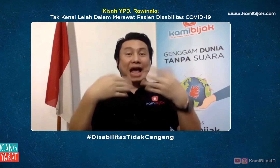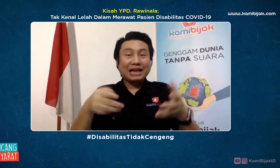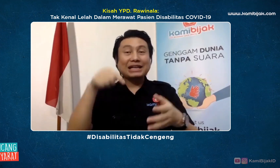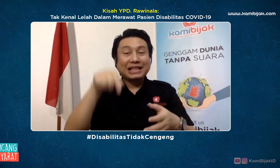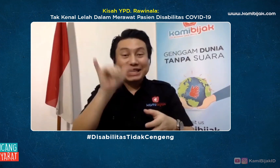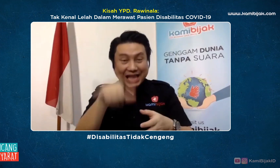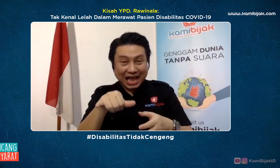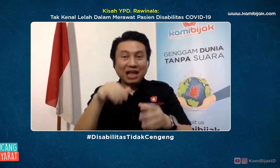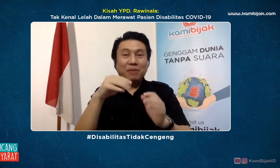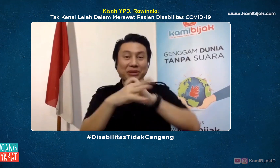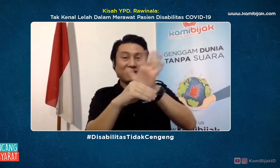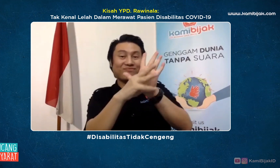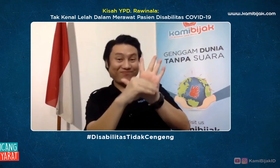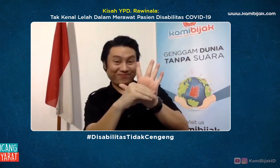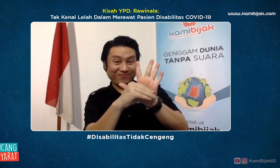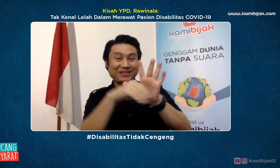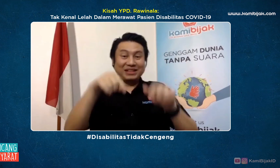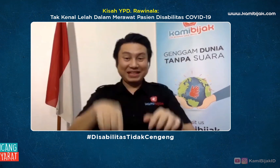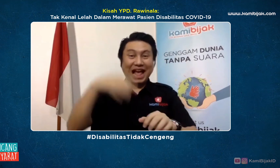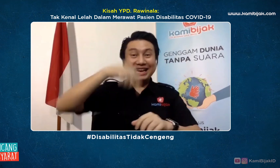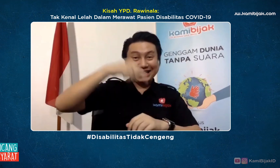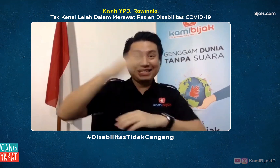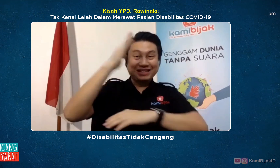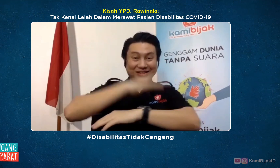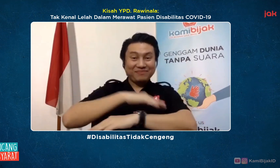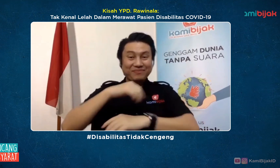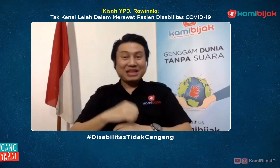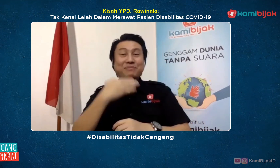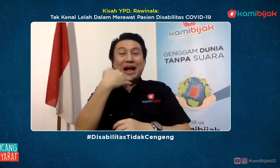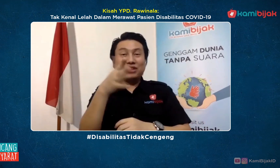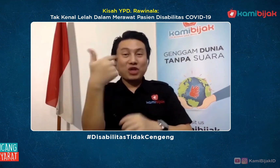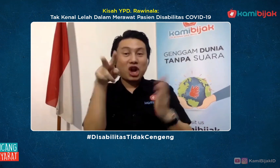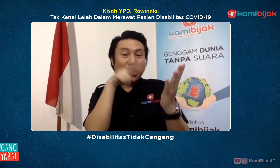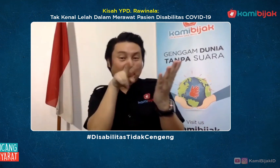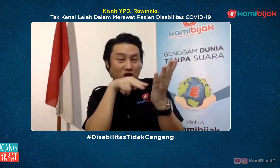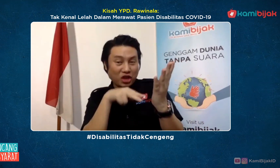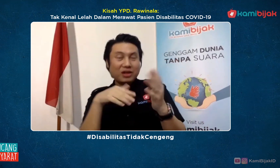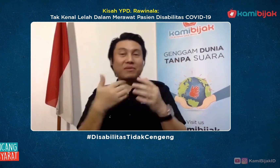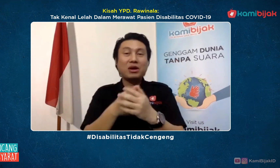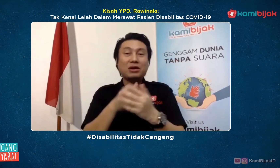Sekian ya Bincang Isyarat hari ini. Terima kasih telah menonton.